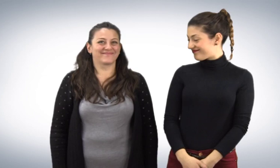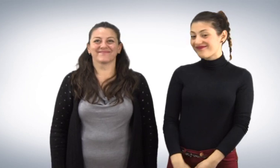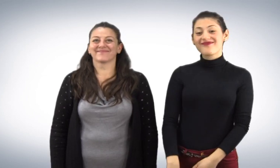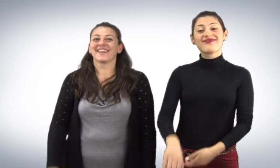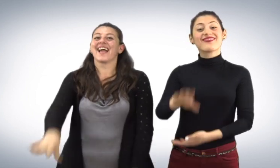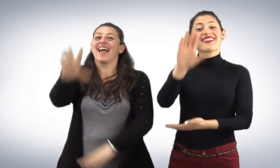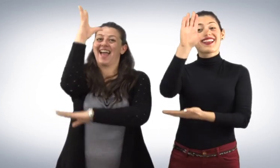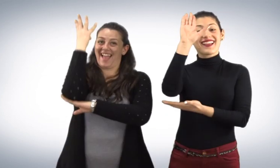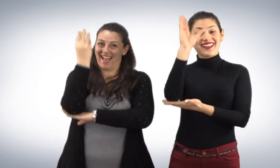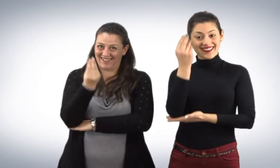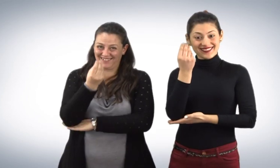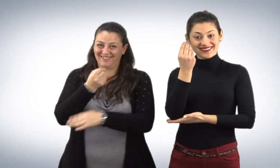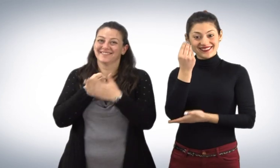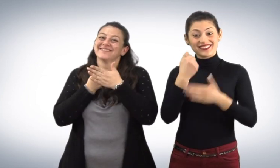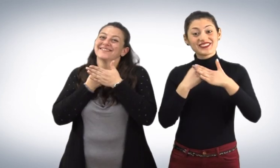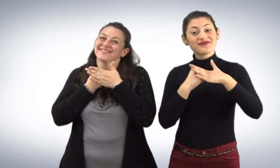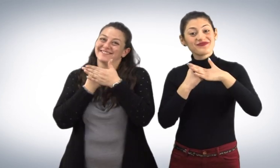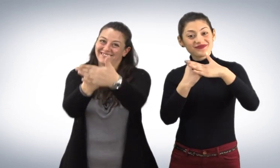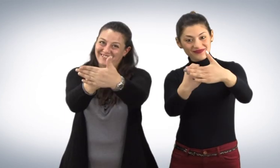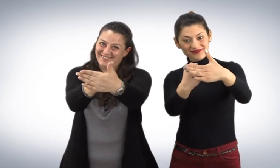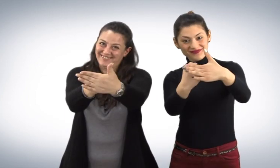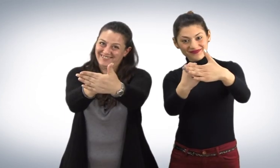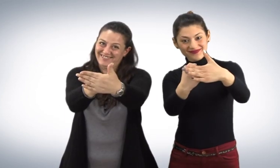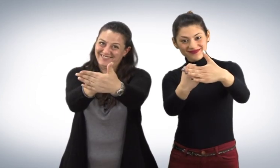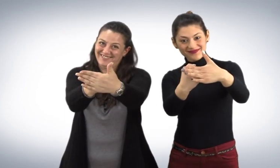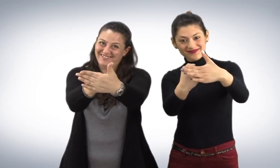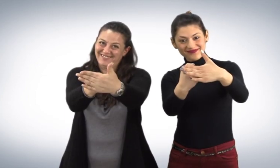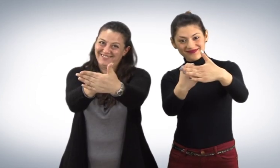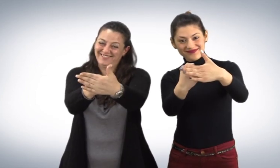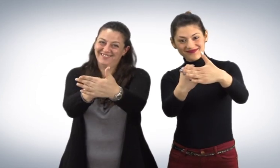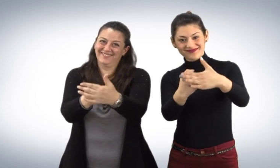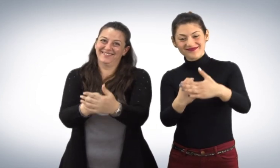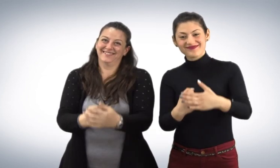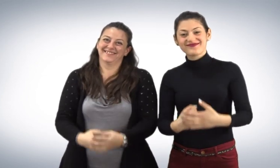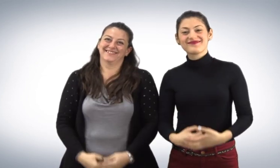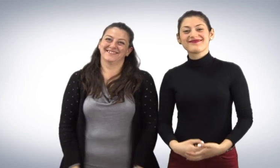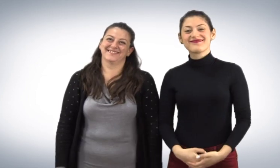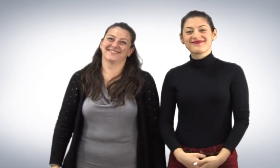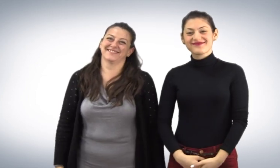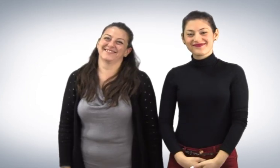SOSTIENI L'ENS!